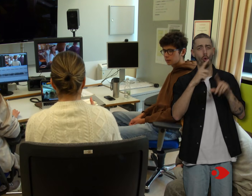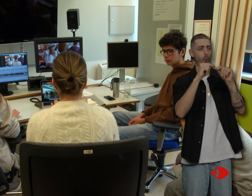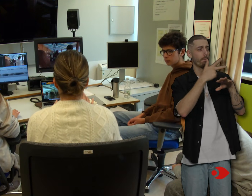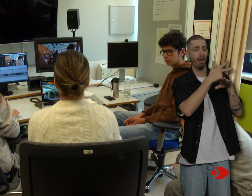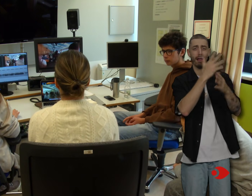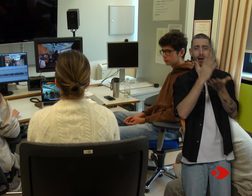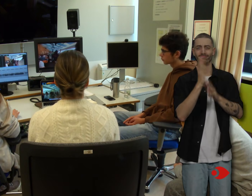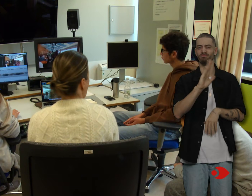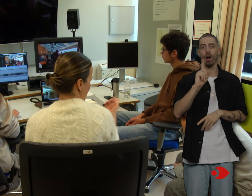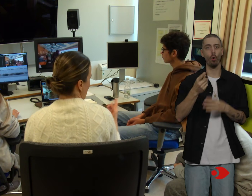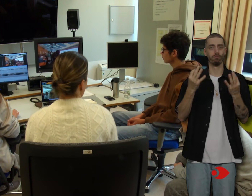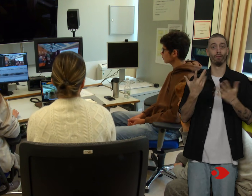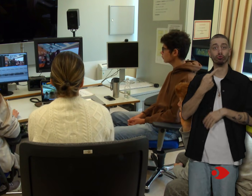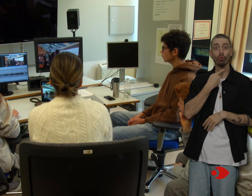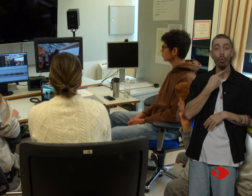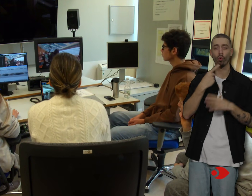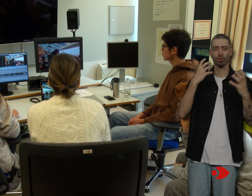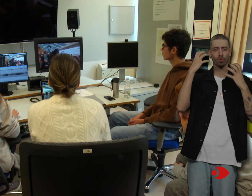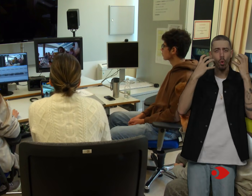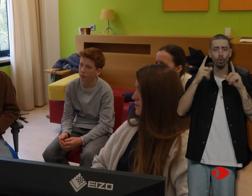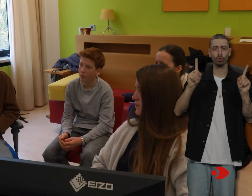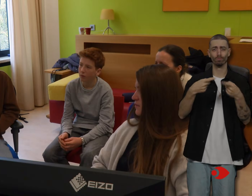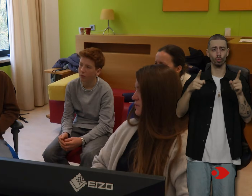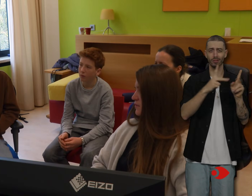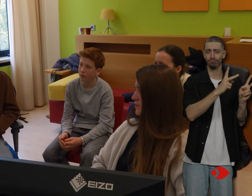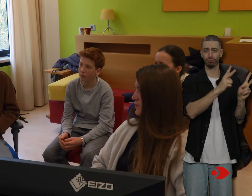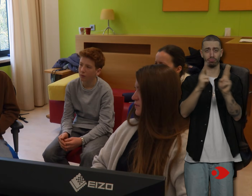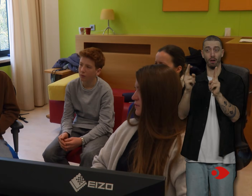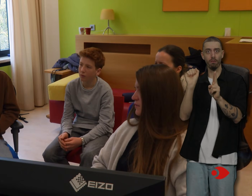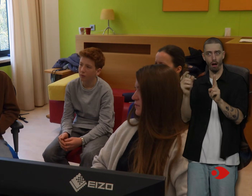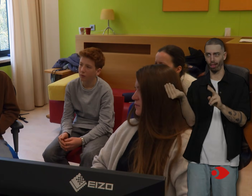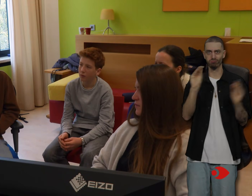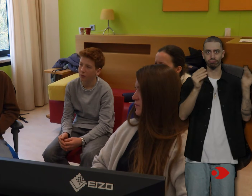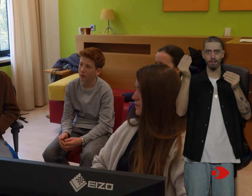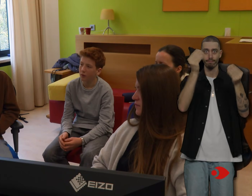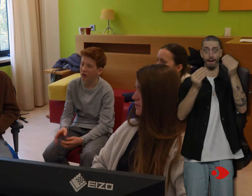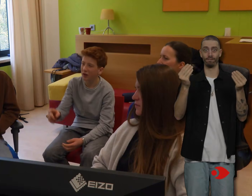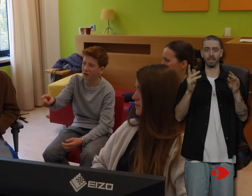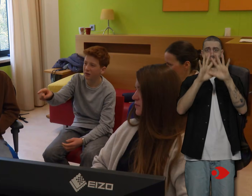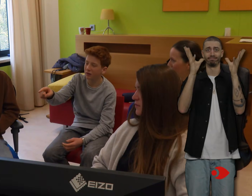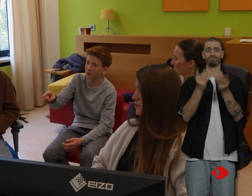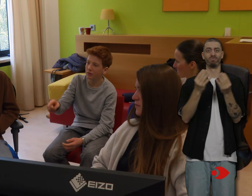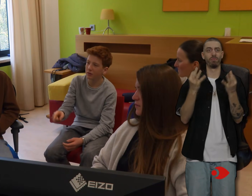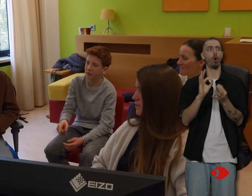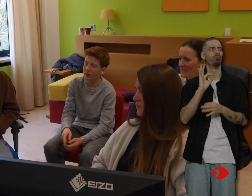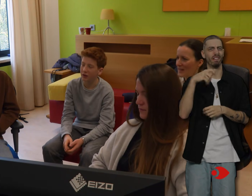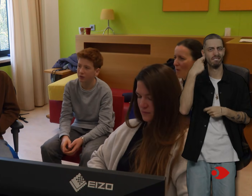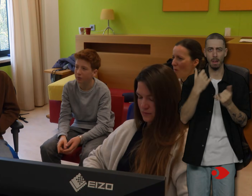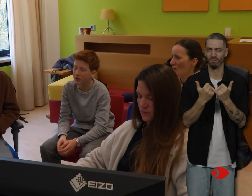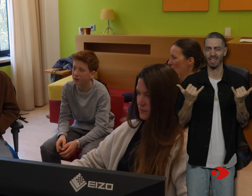Hier geht's nicht nur um die schönsten Bilder: Auch Töne und Musik werden geschnitten, Grafik-Elemente können eingesetzt werden